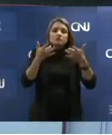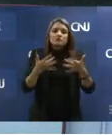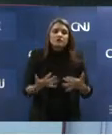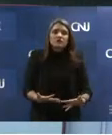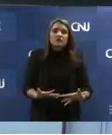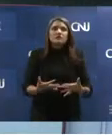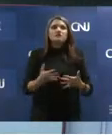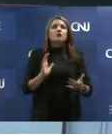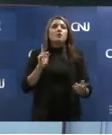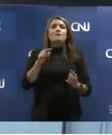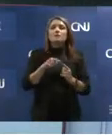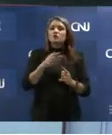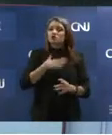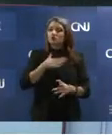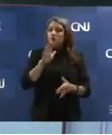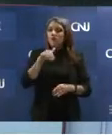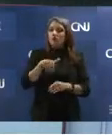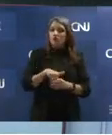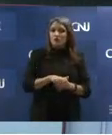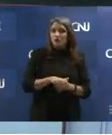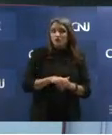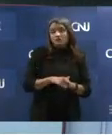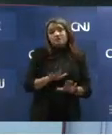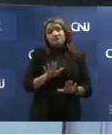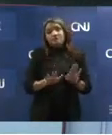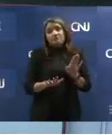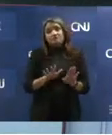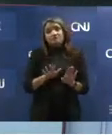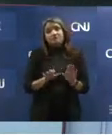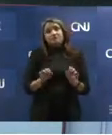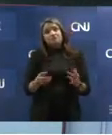que pode não ser acolhido pelos meus eminentes pares